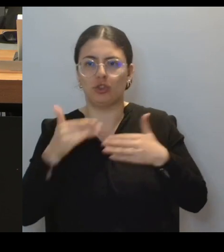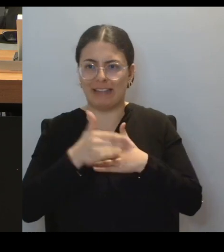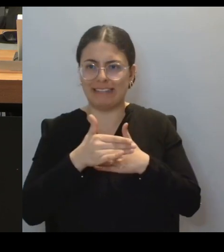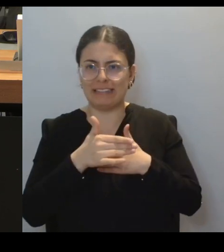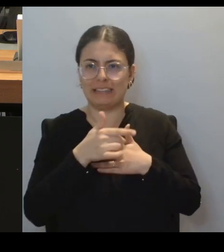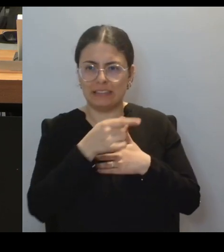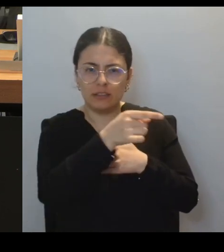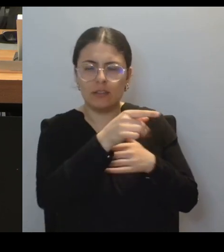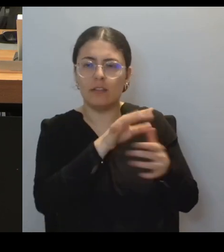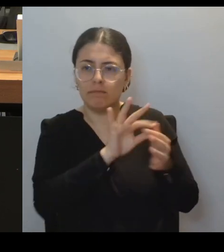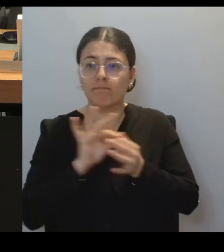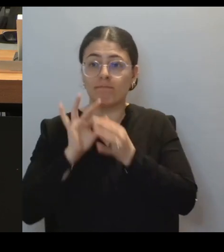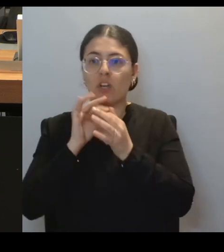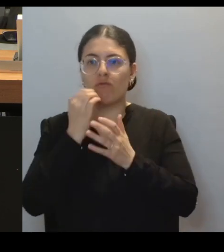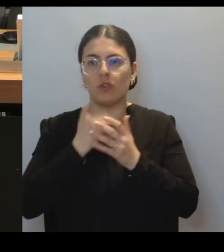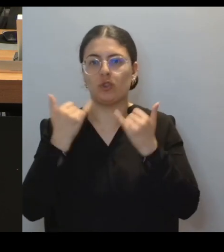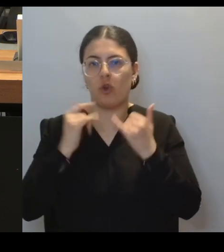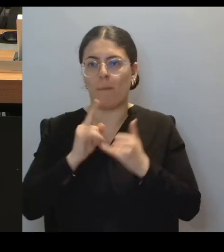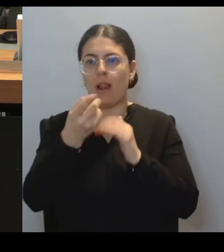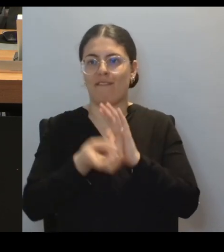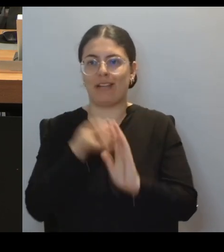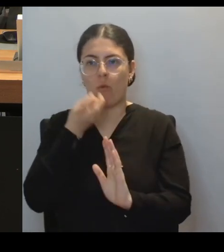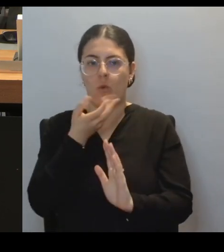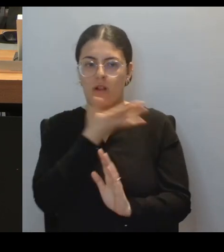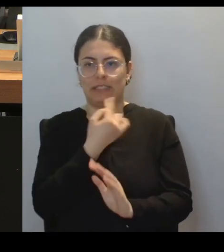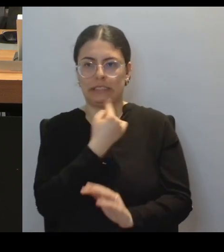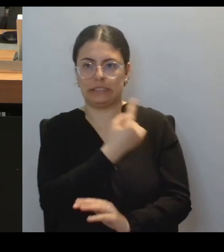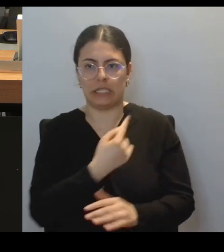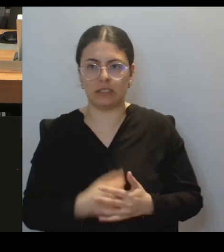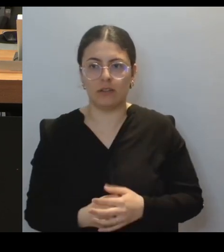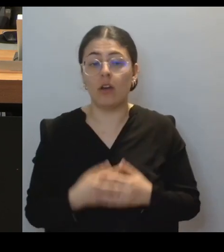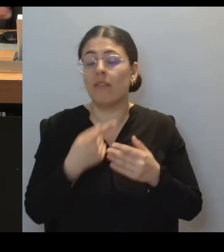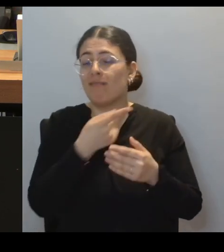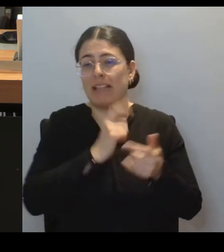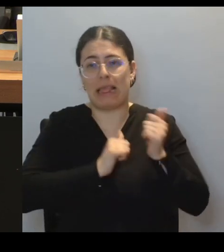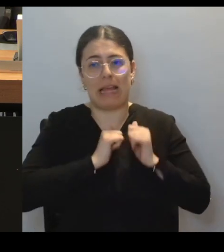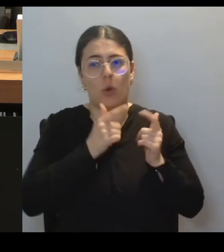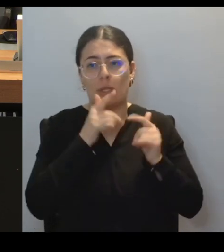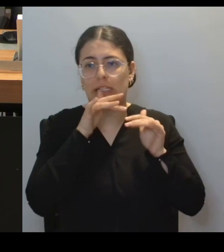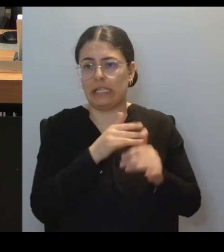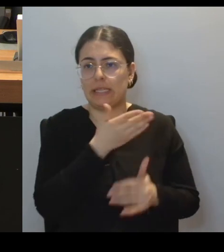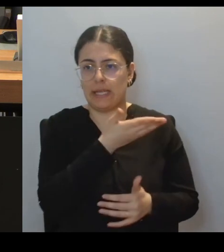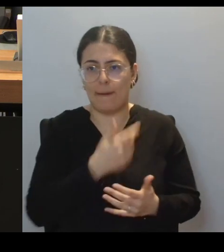Leider ist er heute nicht da Wenn wir über verdeckte Armut sprechen, sprechen wir über die nicht